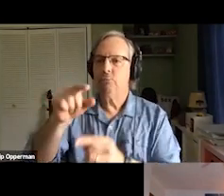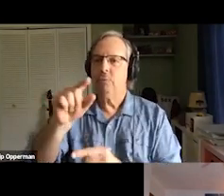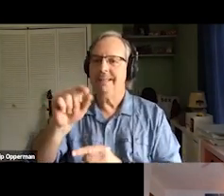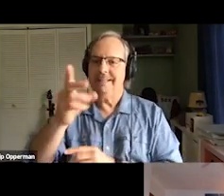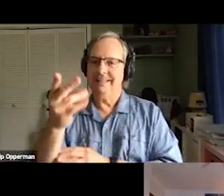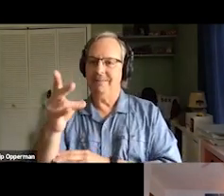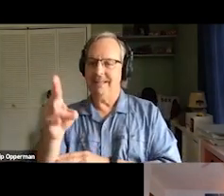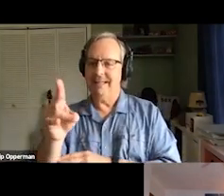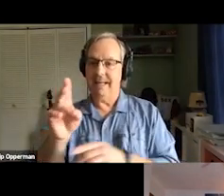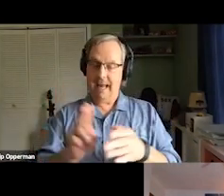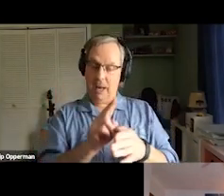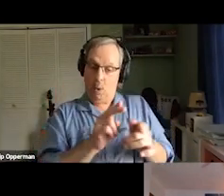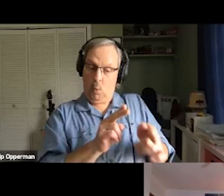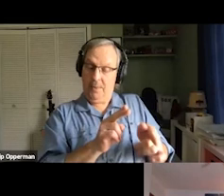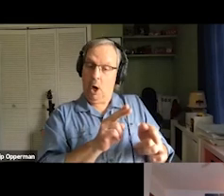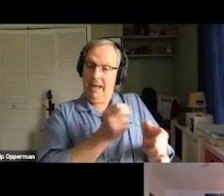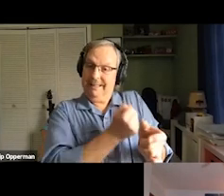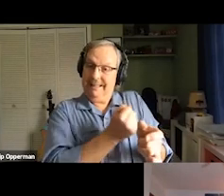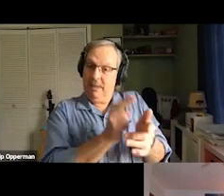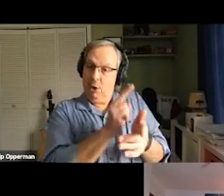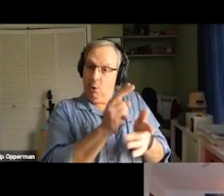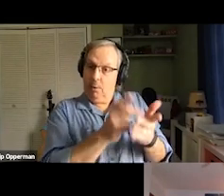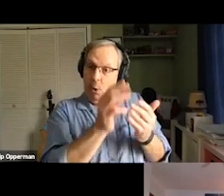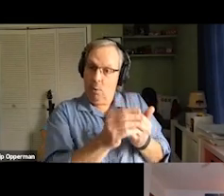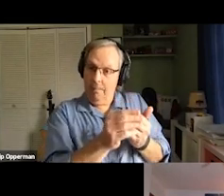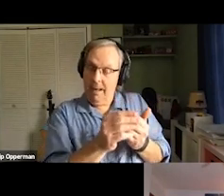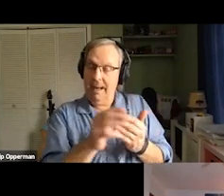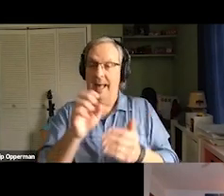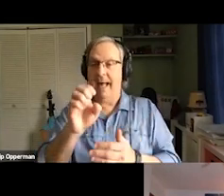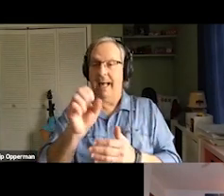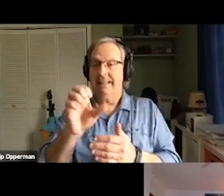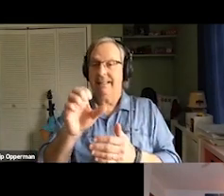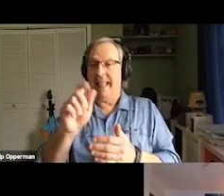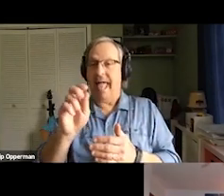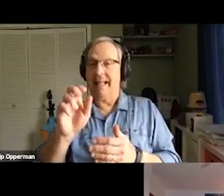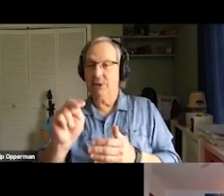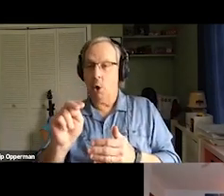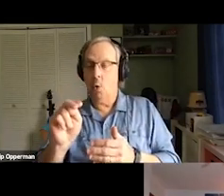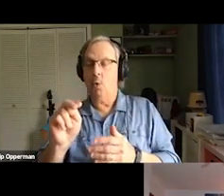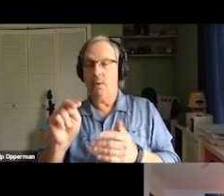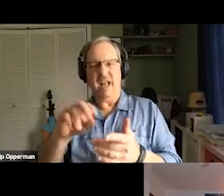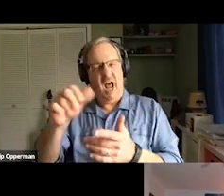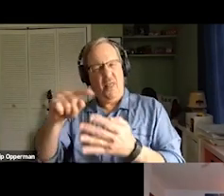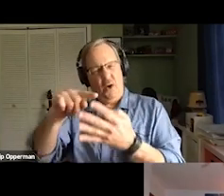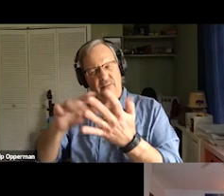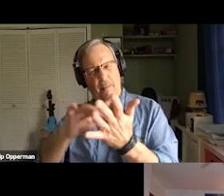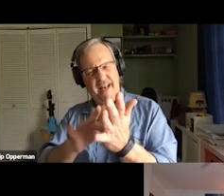trabajo con nuestro programa de uso de sustancias y nuestro programa que integra Suboxone y otros medicamentos para el trastorno por uso de opioides en la atención primaria.